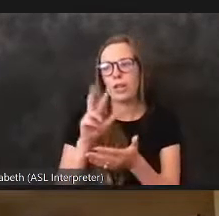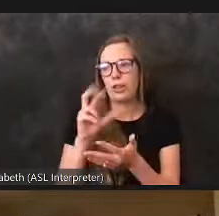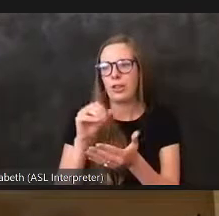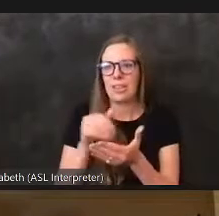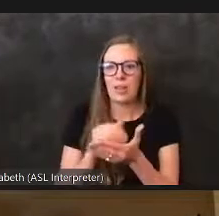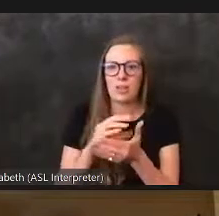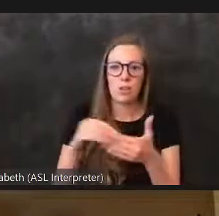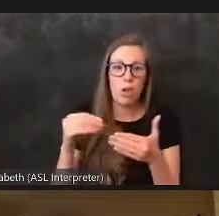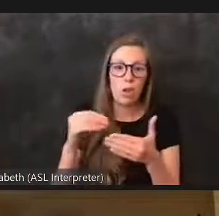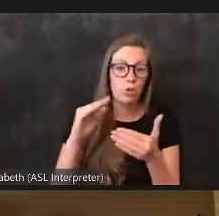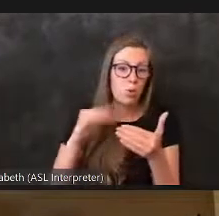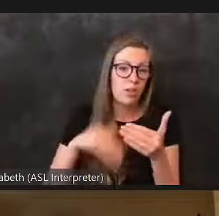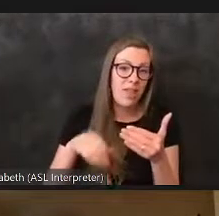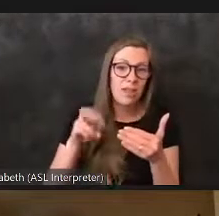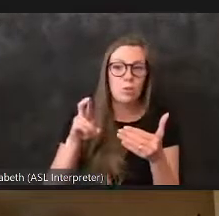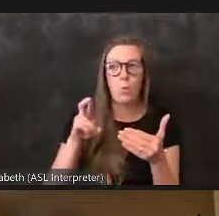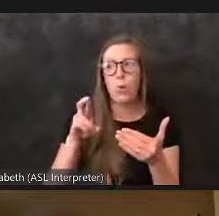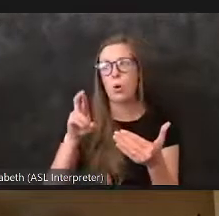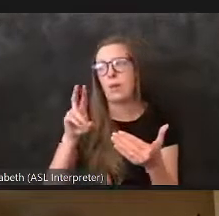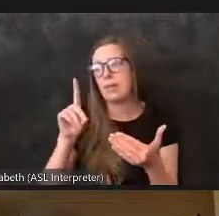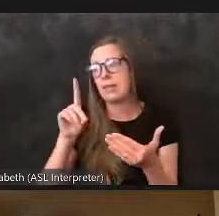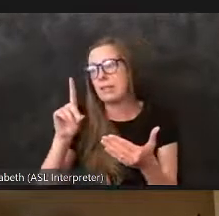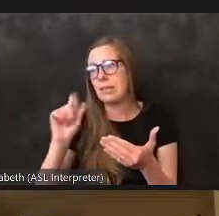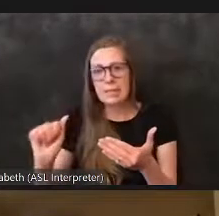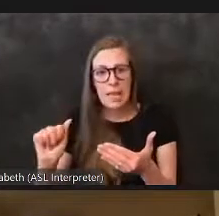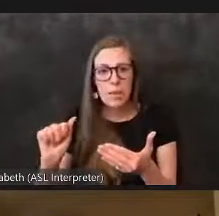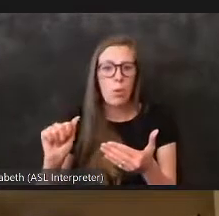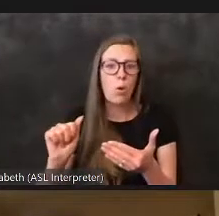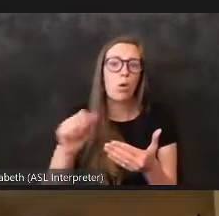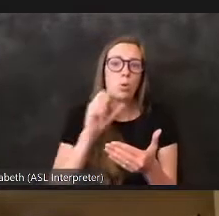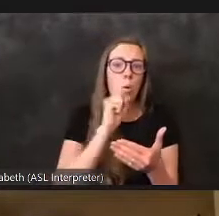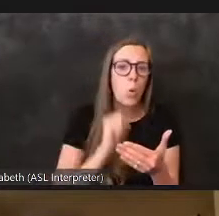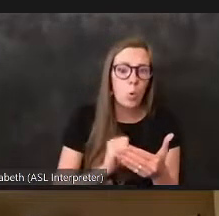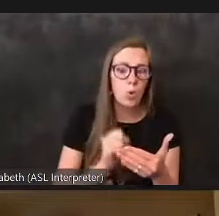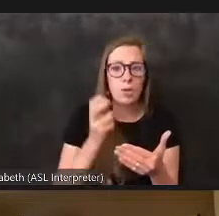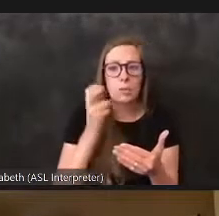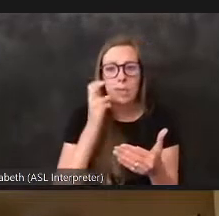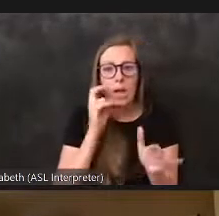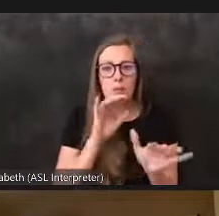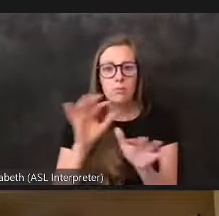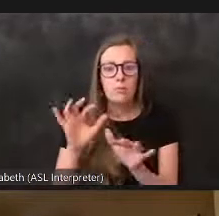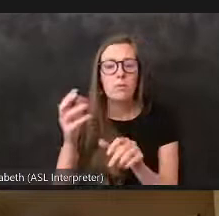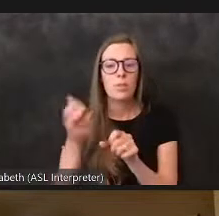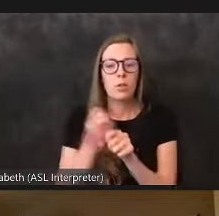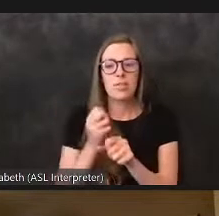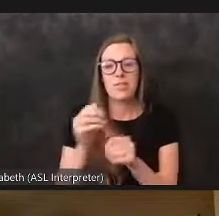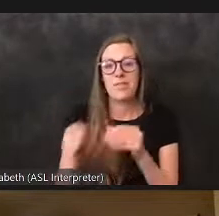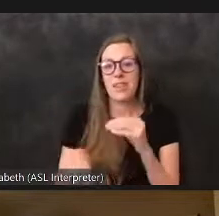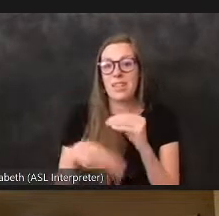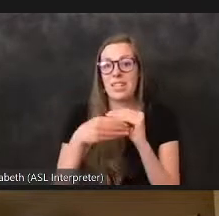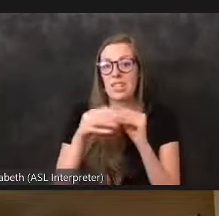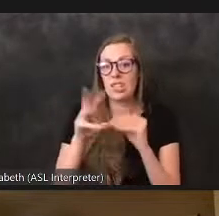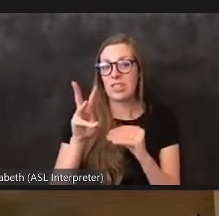menos discapacitados o tal vez ancianos o ciegos todos esta vez. Unos 600 dólares.